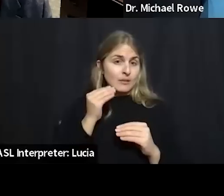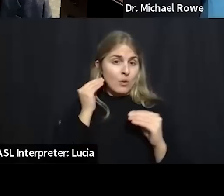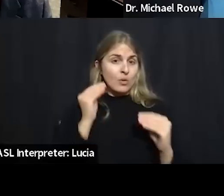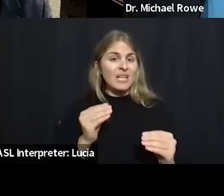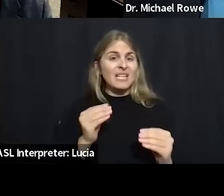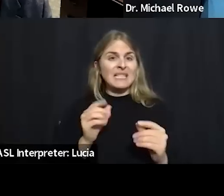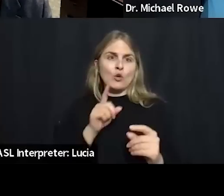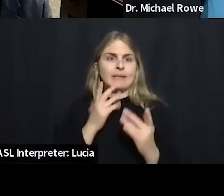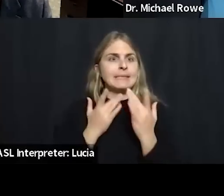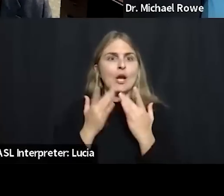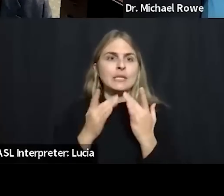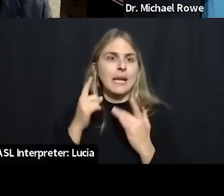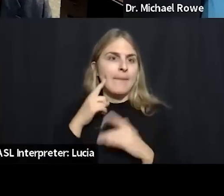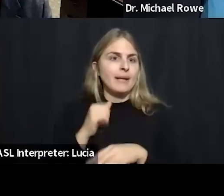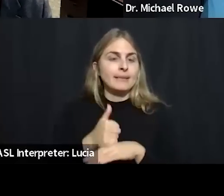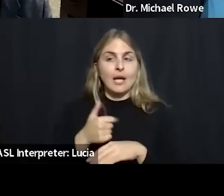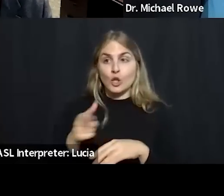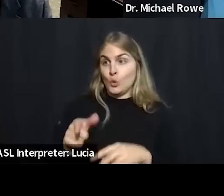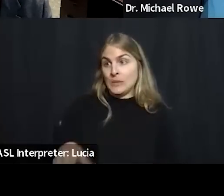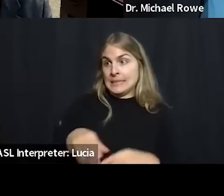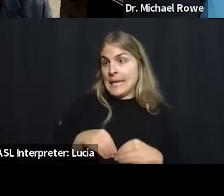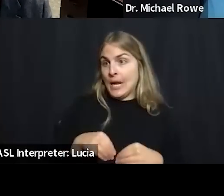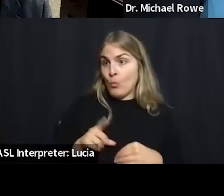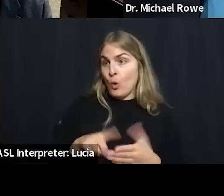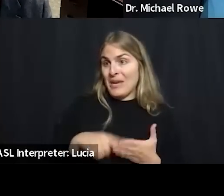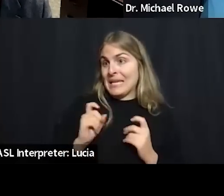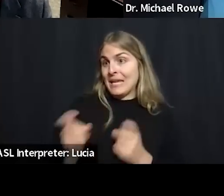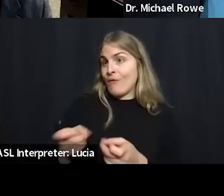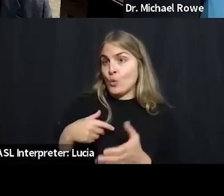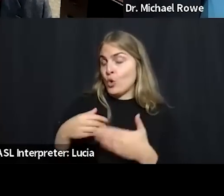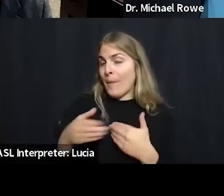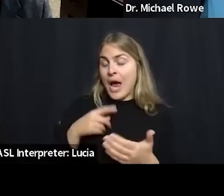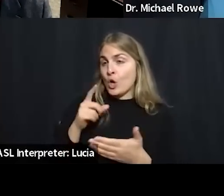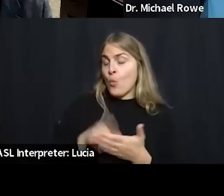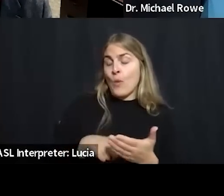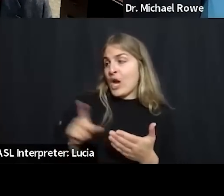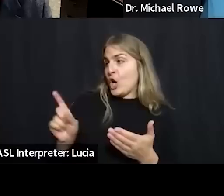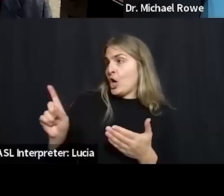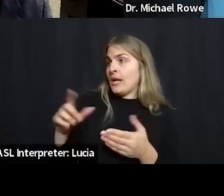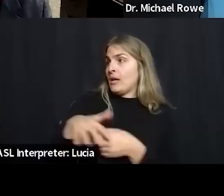Aceptarás lo que te den sin importar dónde esté en el país, sin importar dónde estén tus conexiones o tus valores.